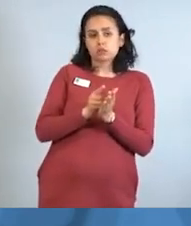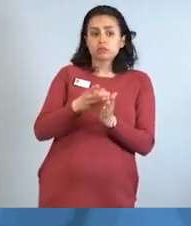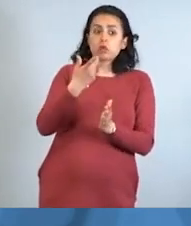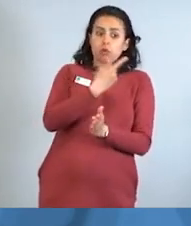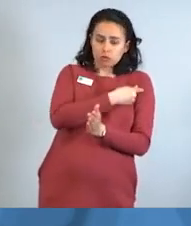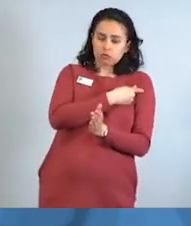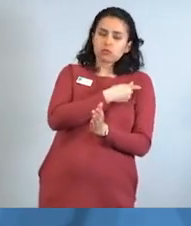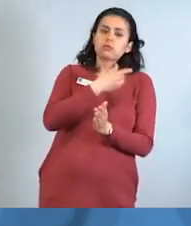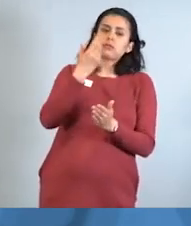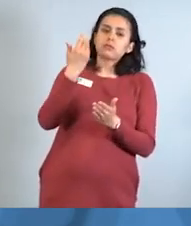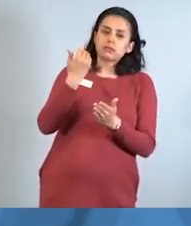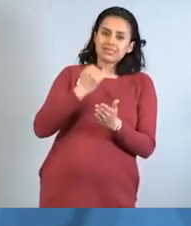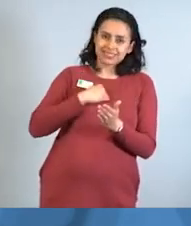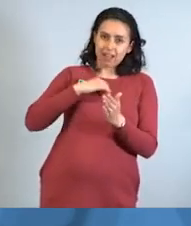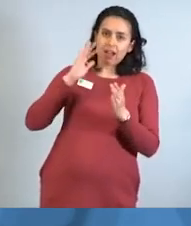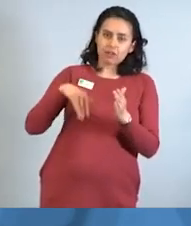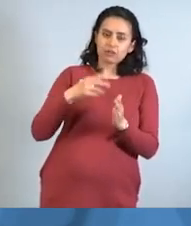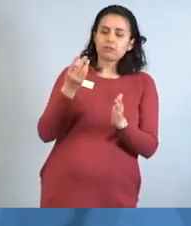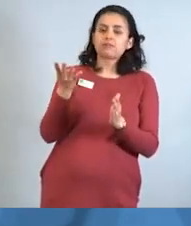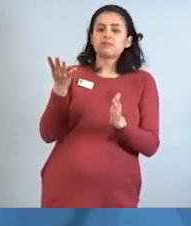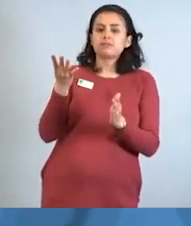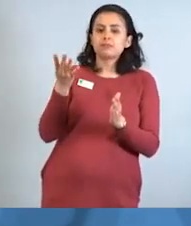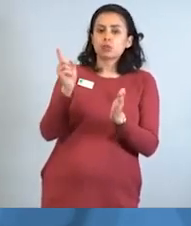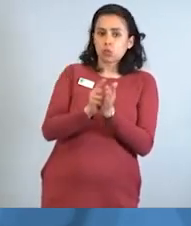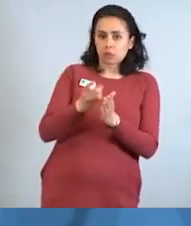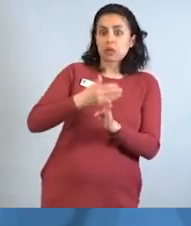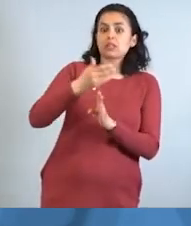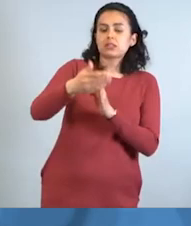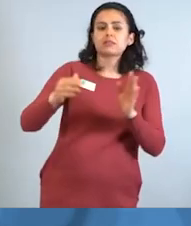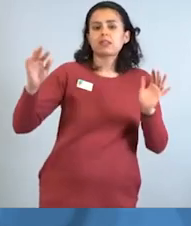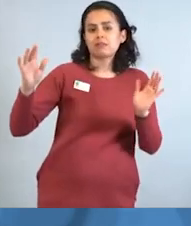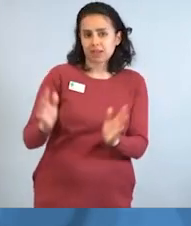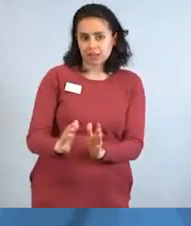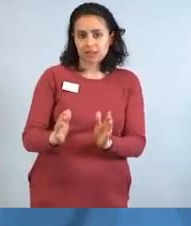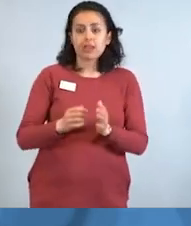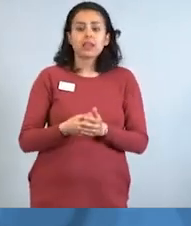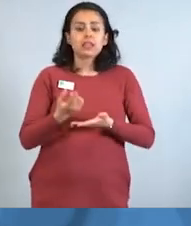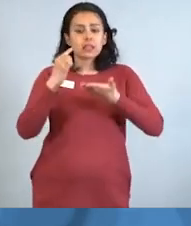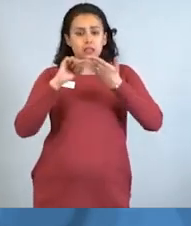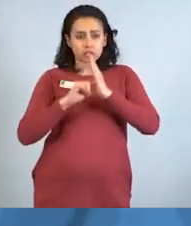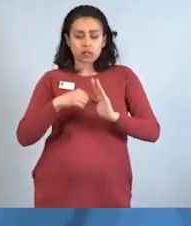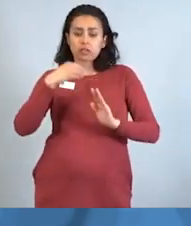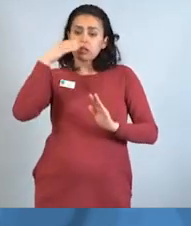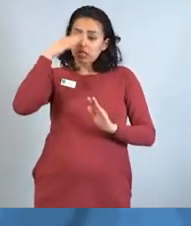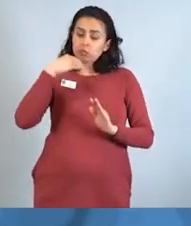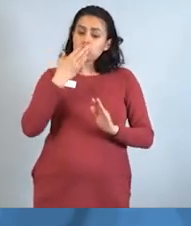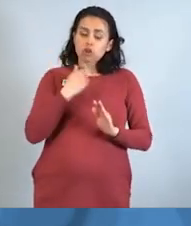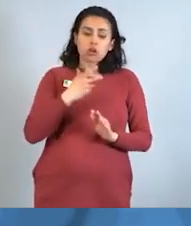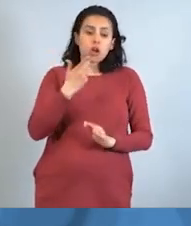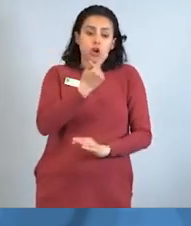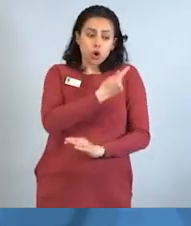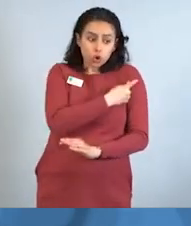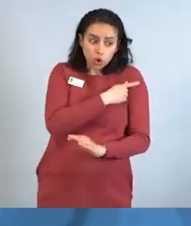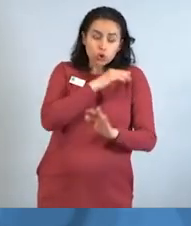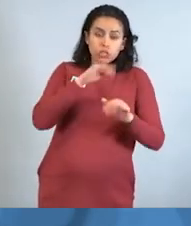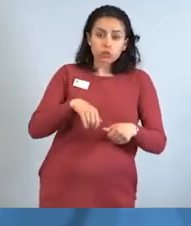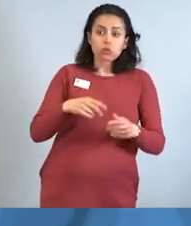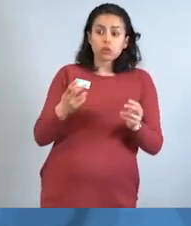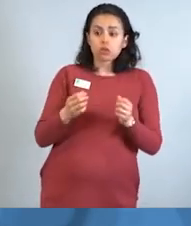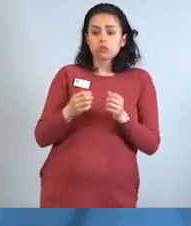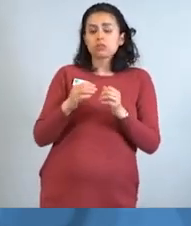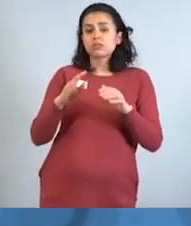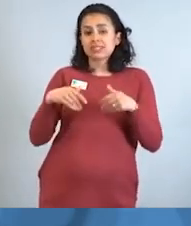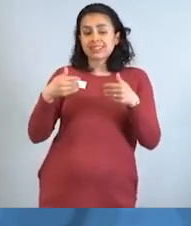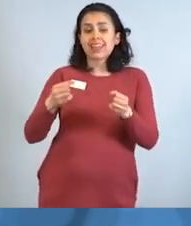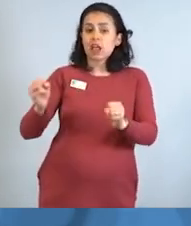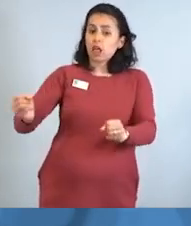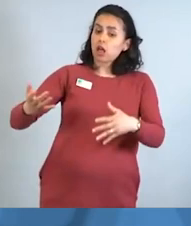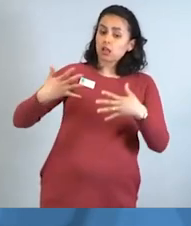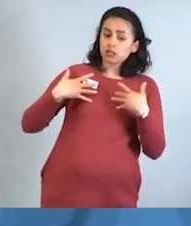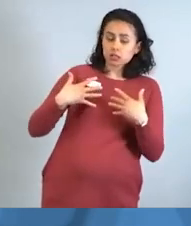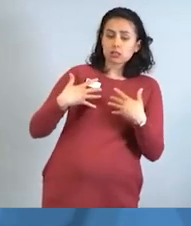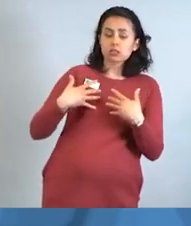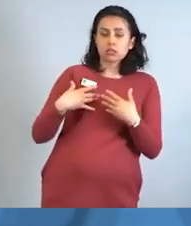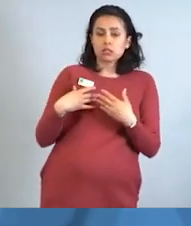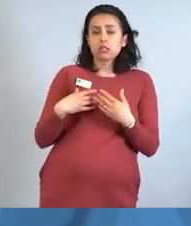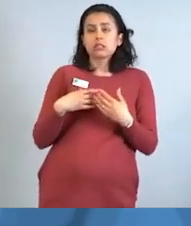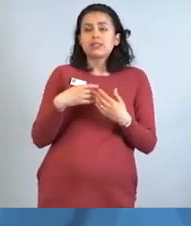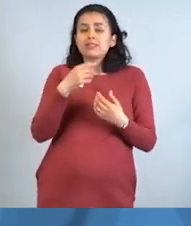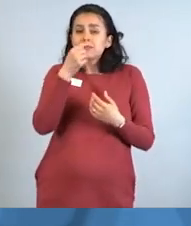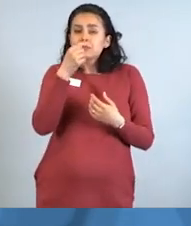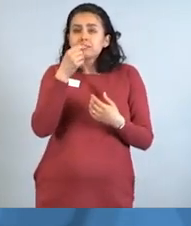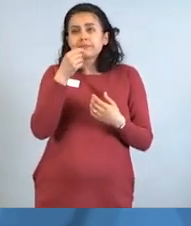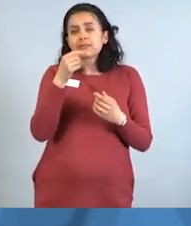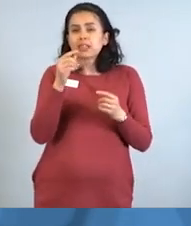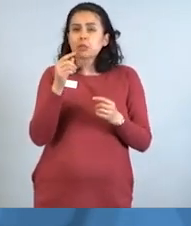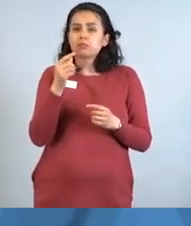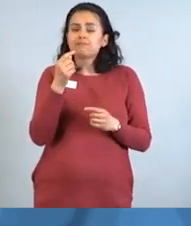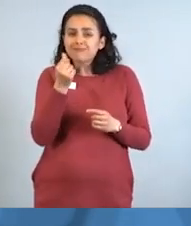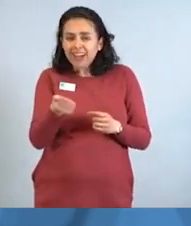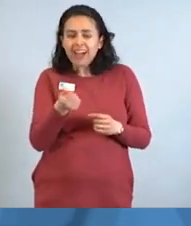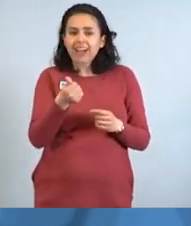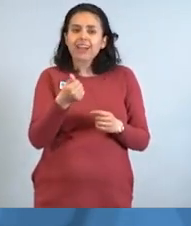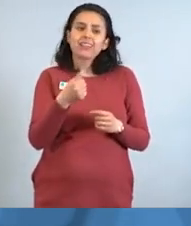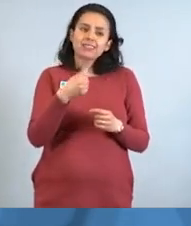Voimme olla hyvillä mielin sen suhteen, että rokotettu ihminen altistuessaan enää hyvin pienellä todennäköisyydellä kantaa virusta.